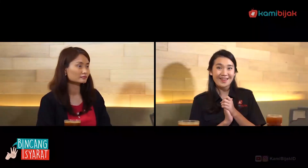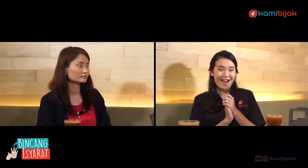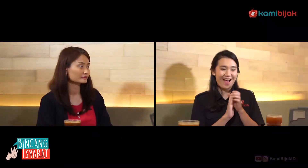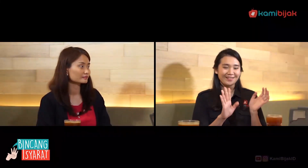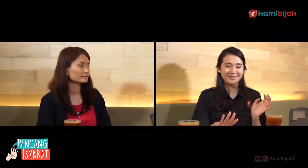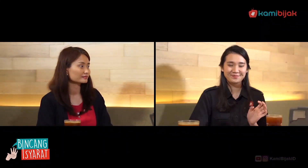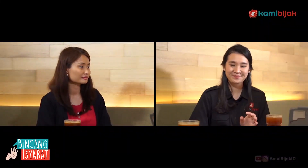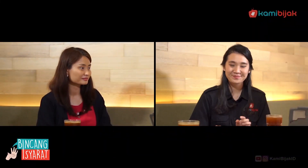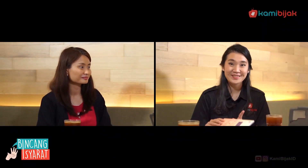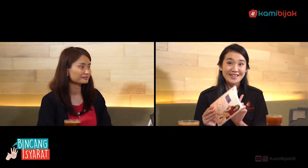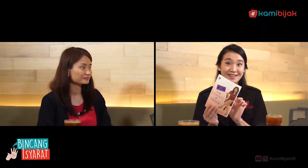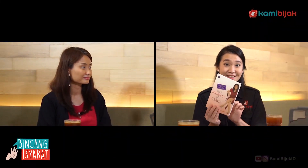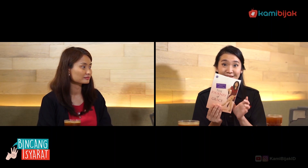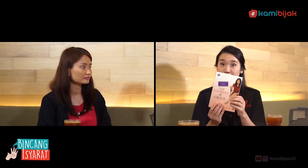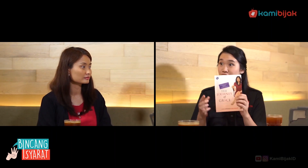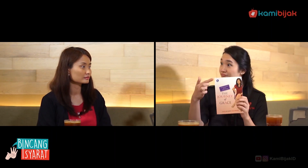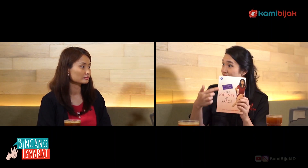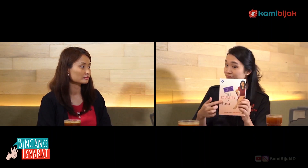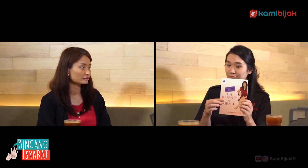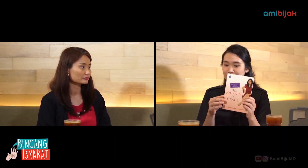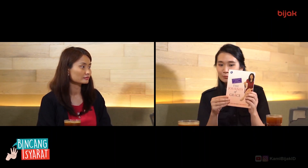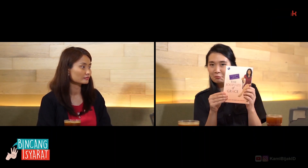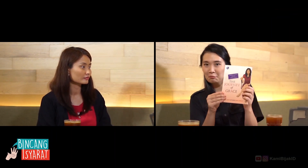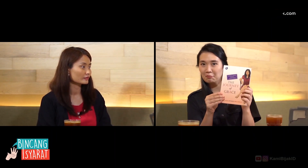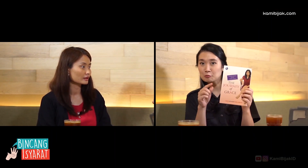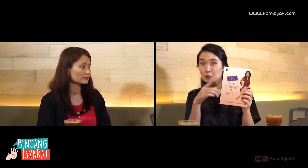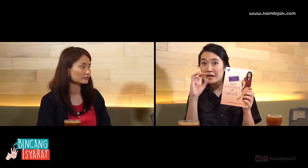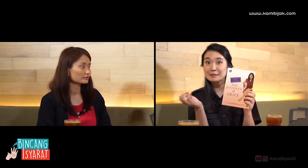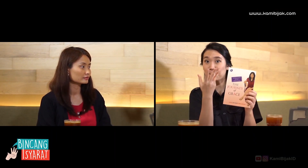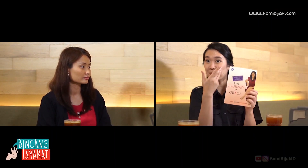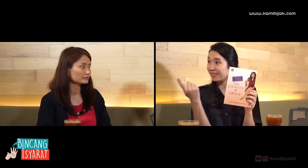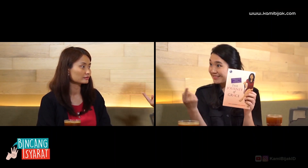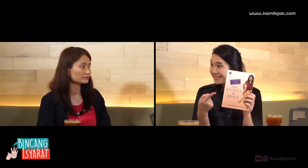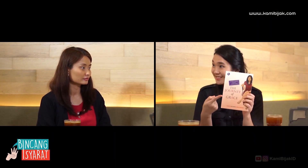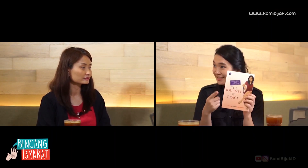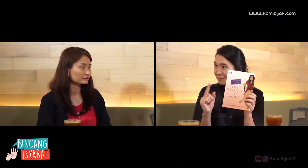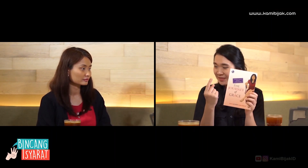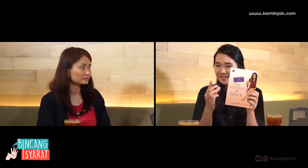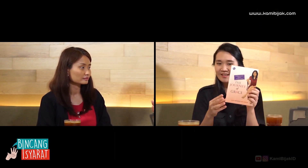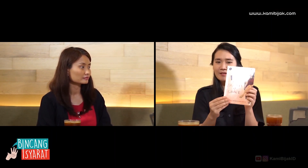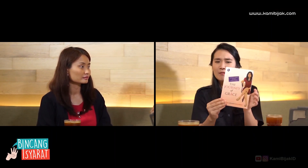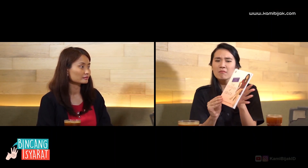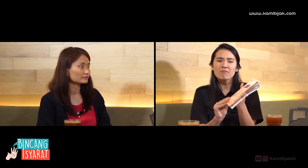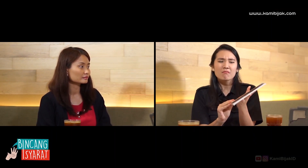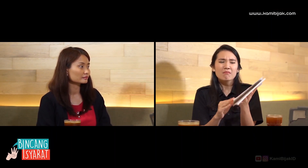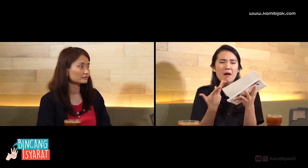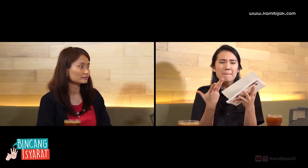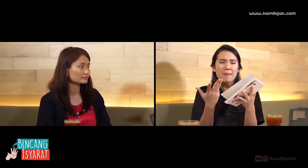Ohya, Junita telah menerbitkan buku Biografi "The Journey of Grace".